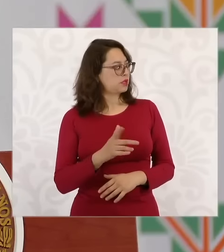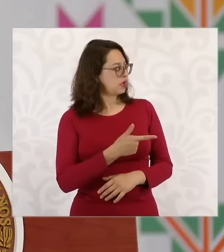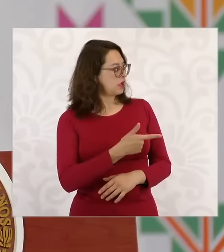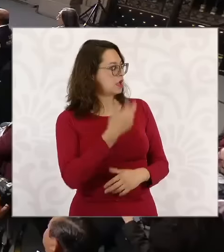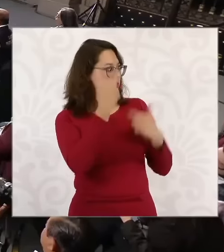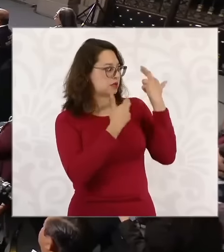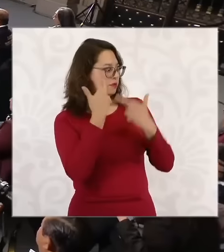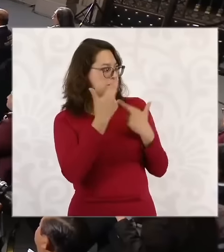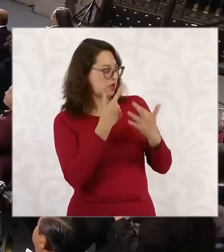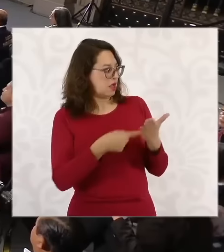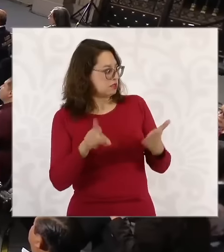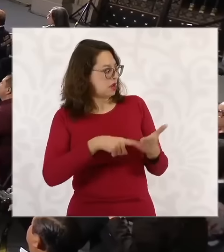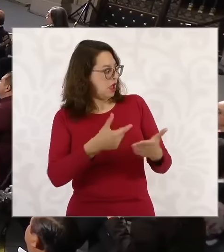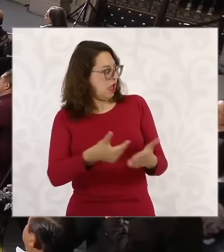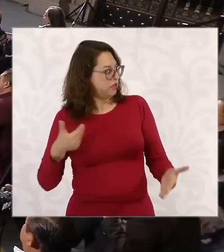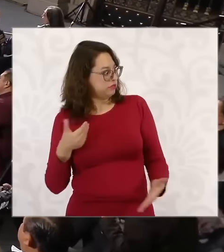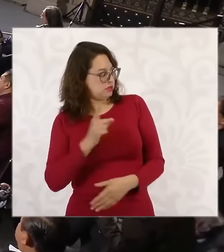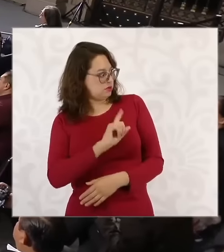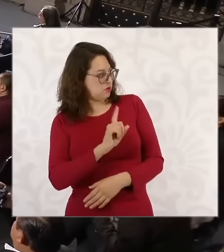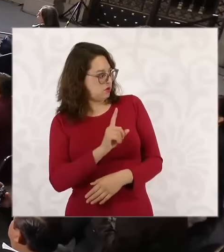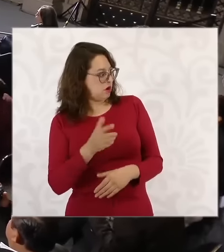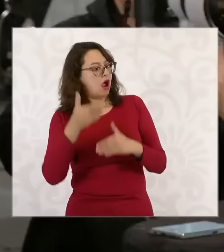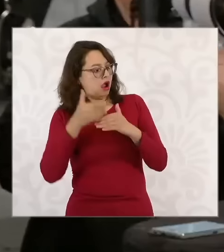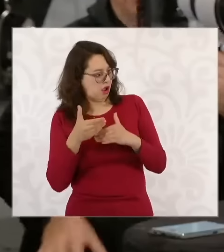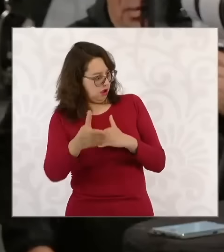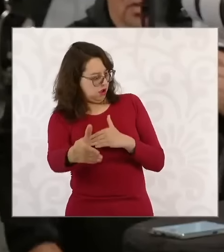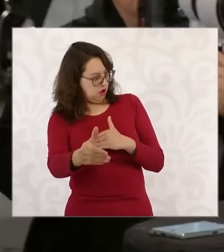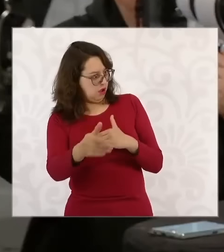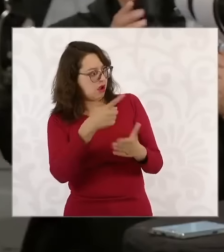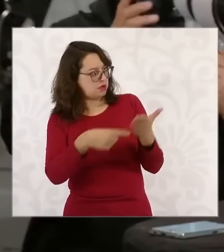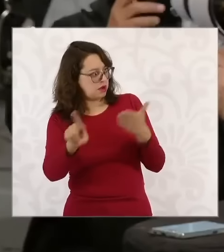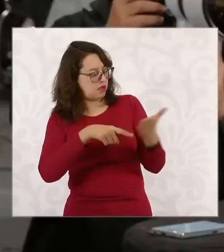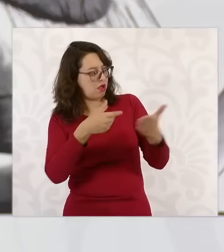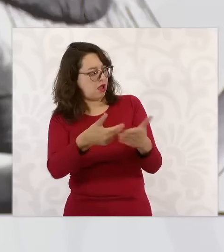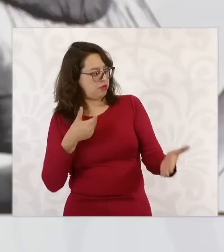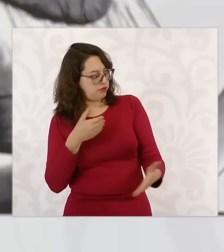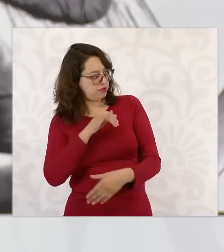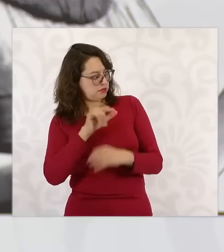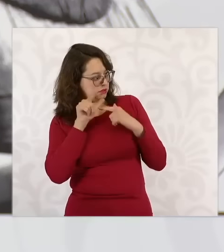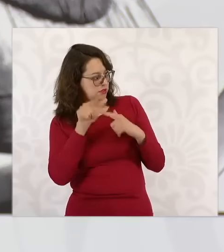porque se había manejado que los actuales iban a dejar de operar, ¿no? Hasta ahora vamos a